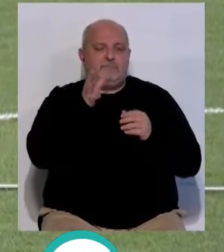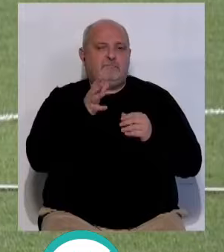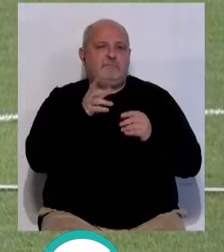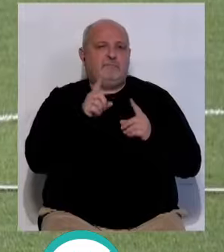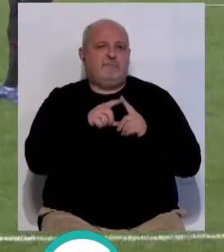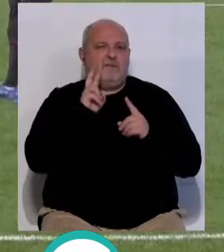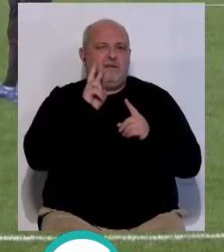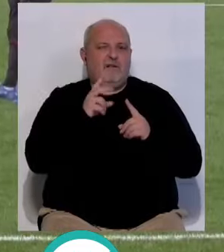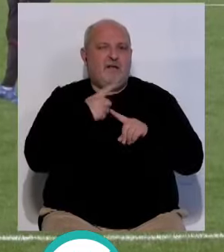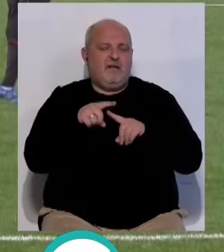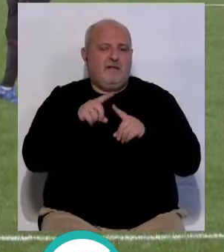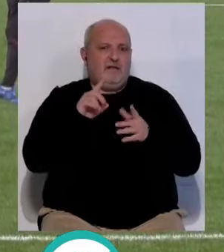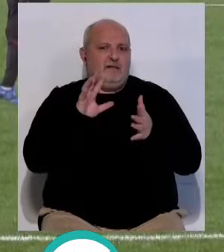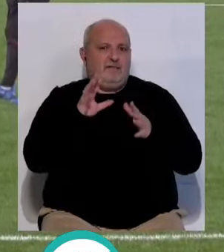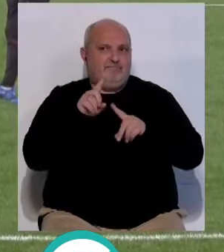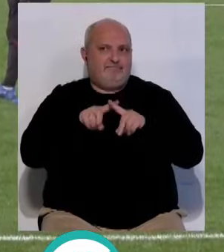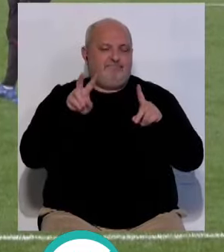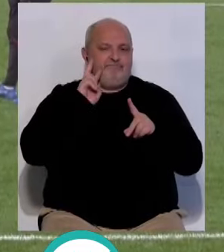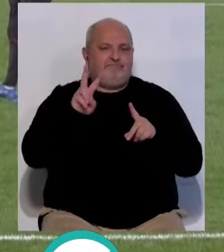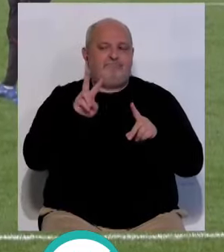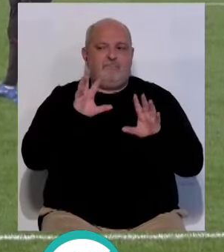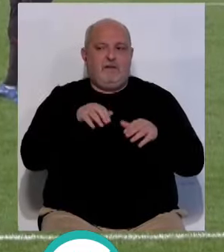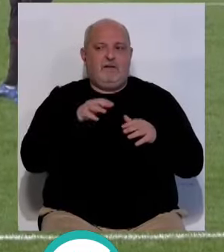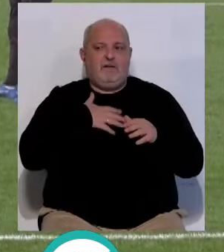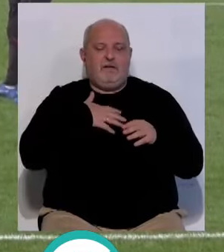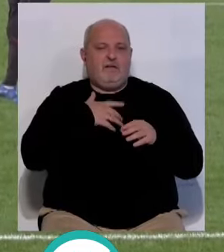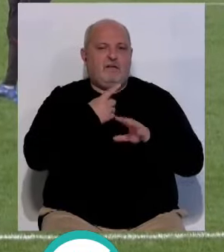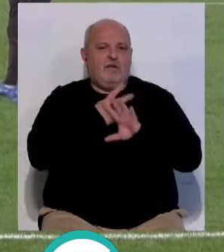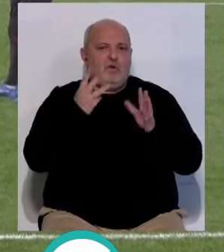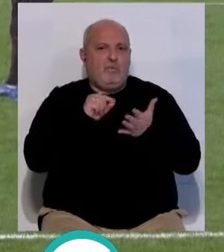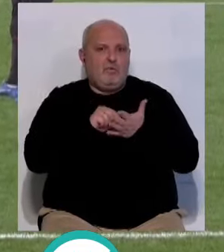vemos las cosas de una manera vemos la cosa de manera el c se acaba con 18 puntos le Gan un